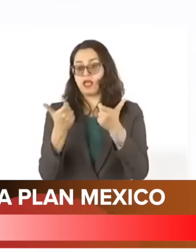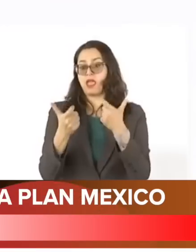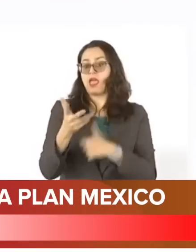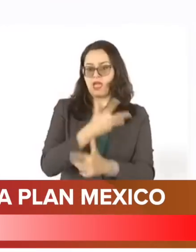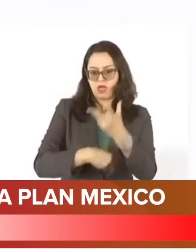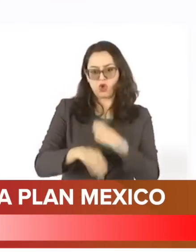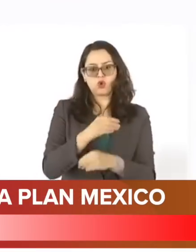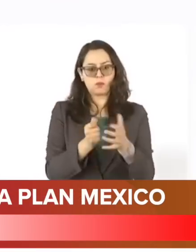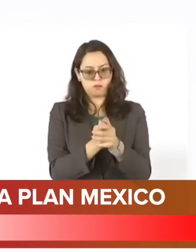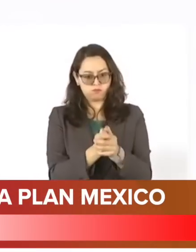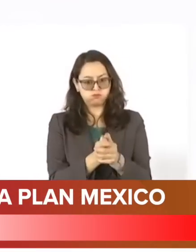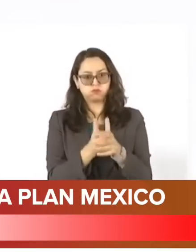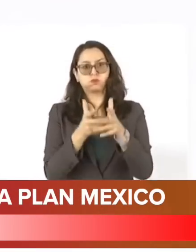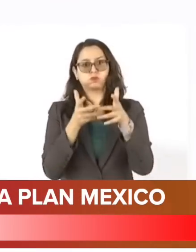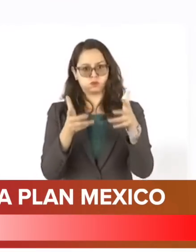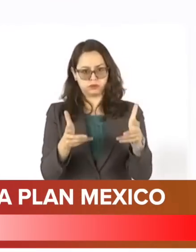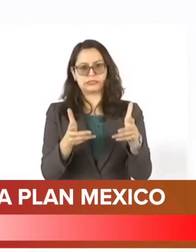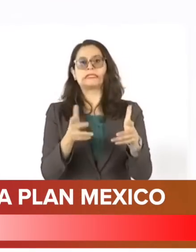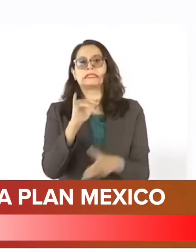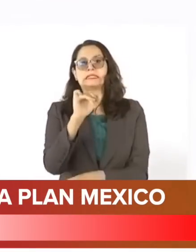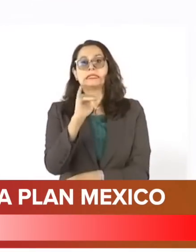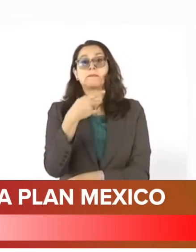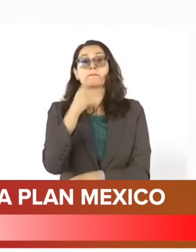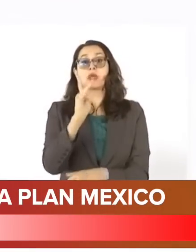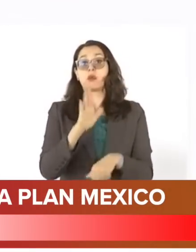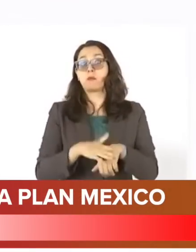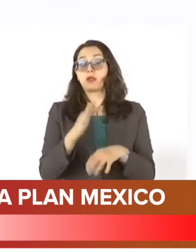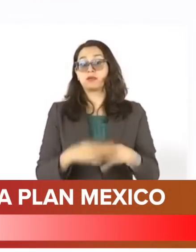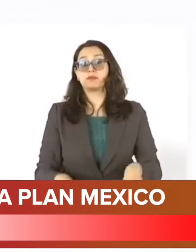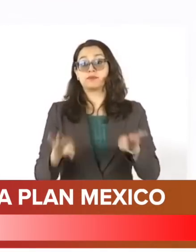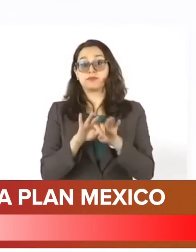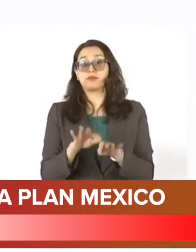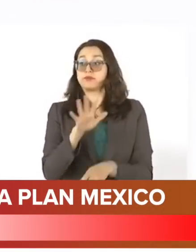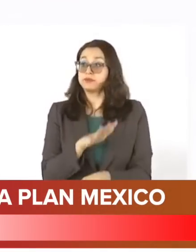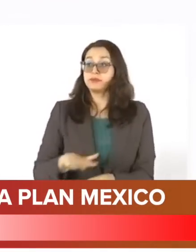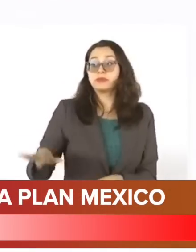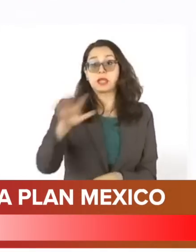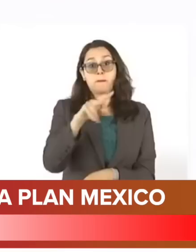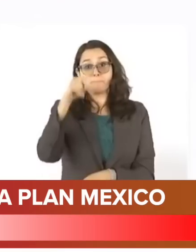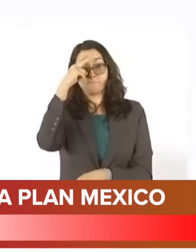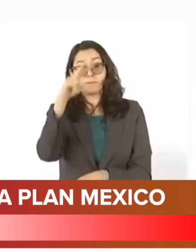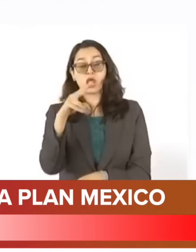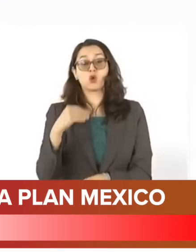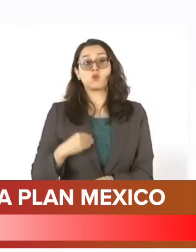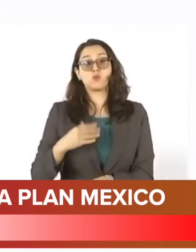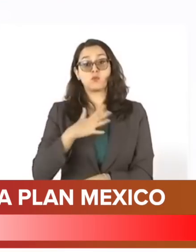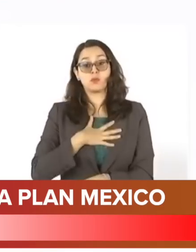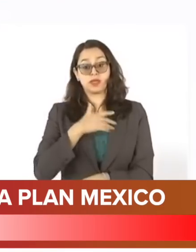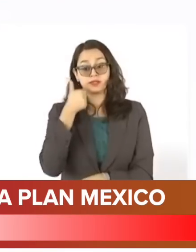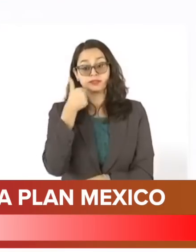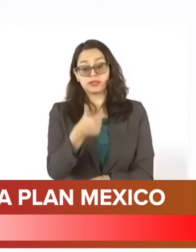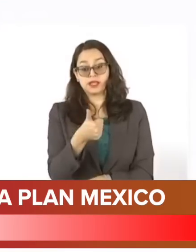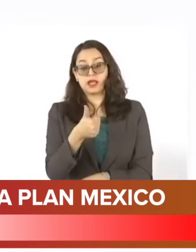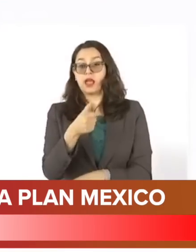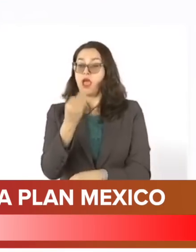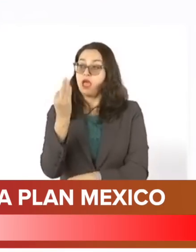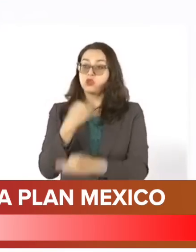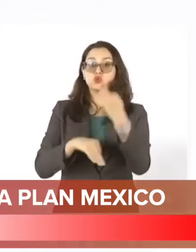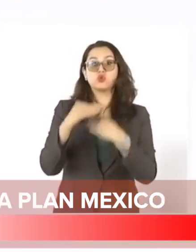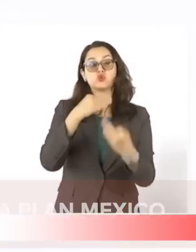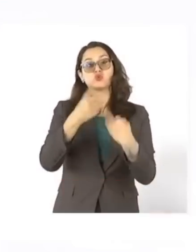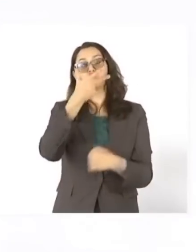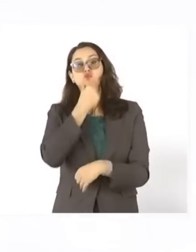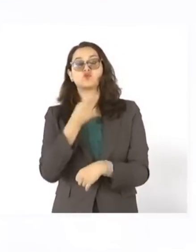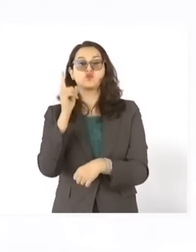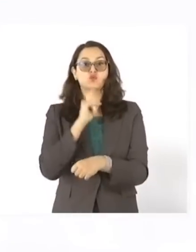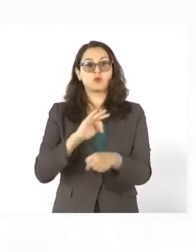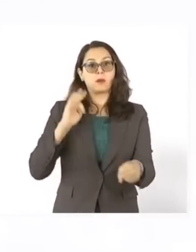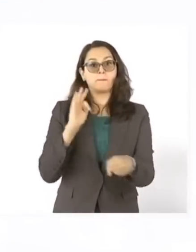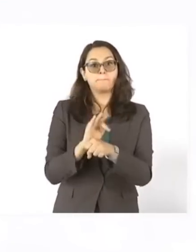Sí pero sobre todo de bienestar para nuestro pueblo y de beneficio para todas y para todos